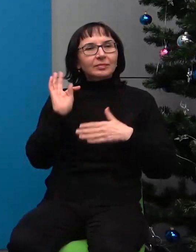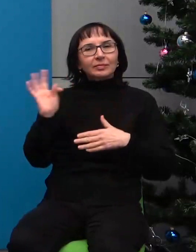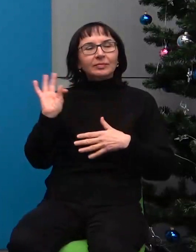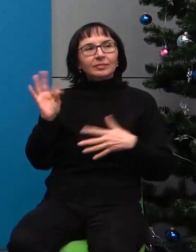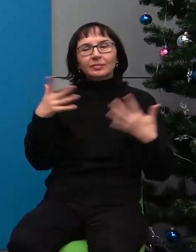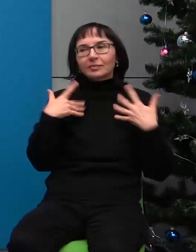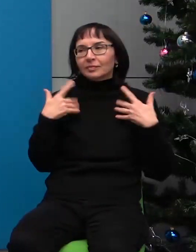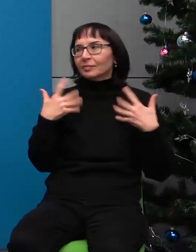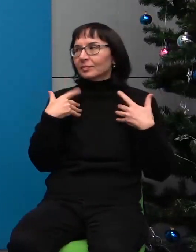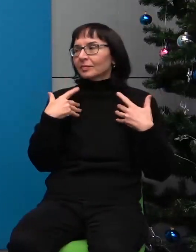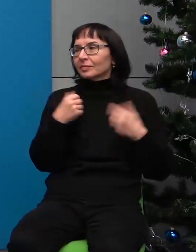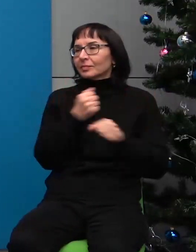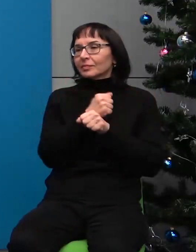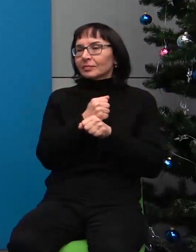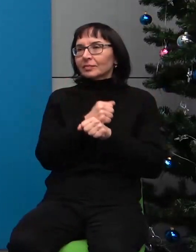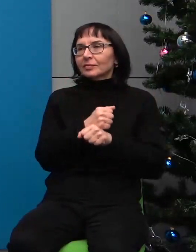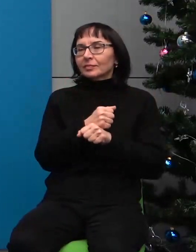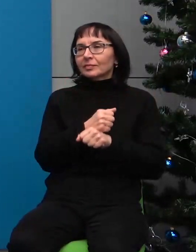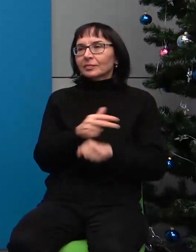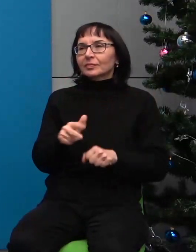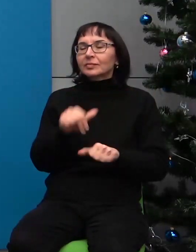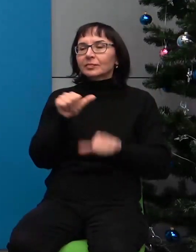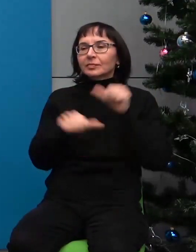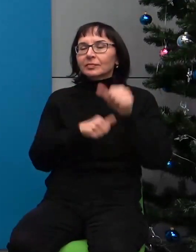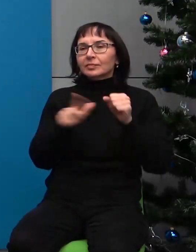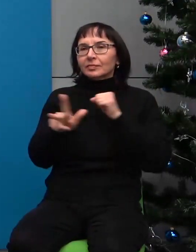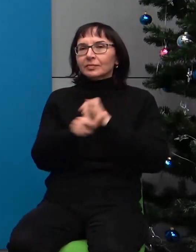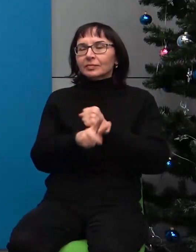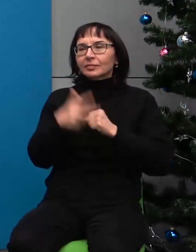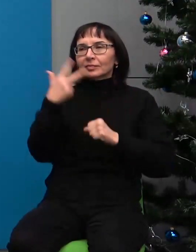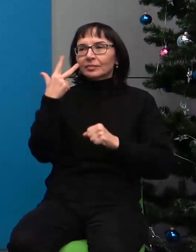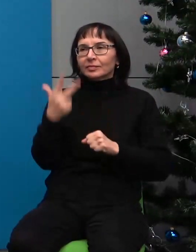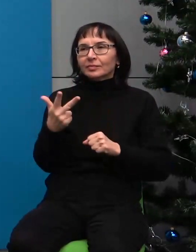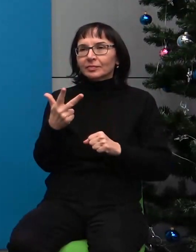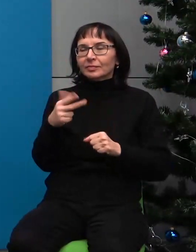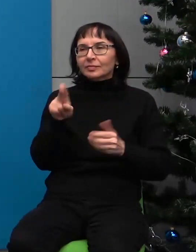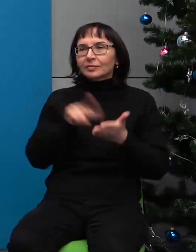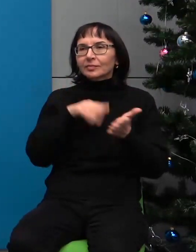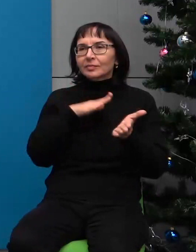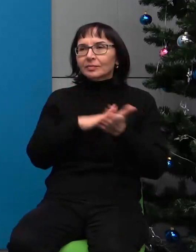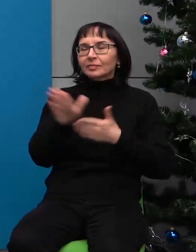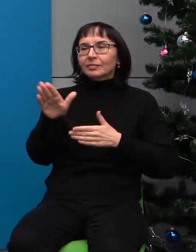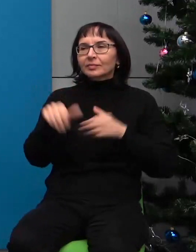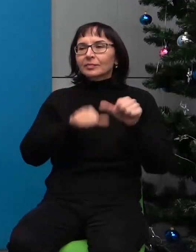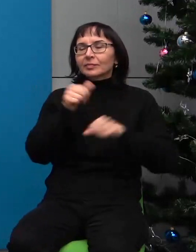Zatrzymano go w roku 1983. Na początku roku 1983, co było dla niego wielkim zaskoczeniem,